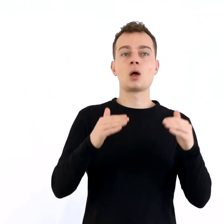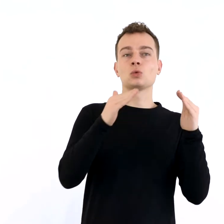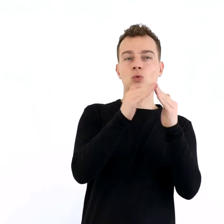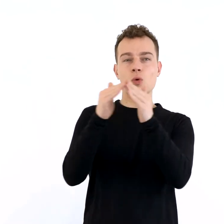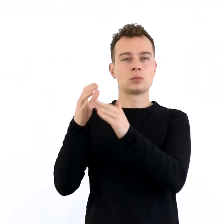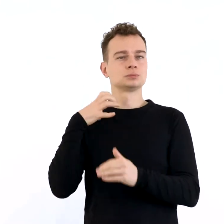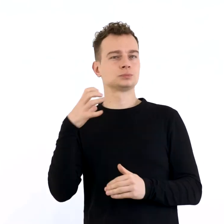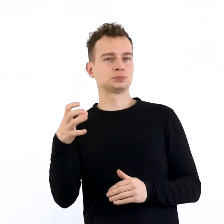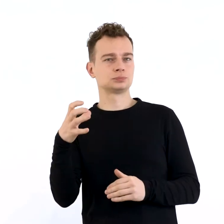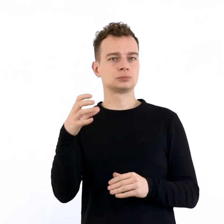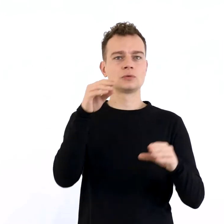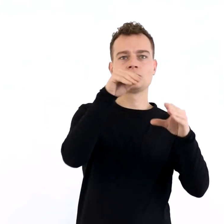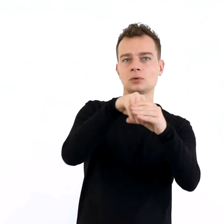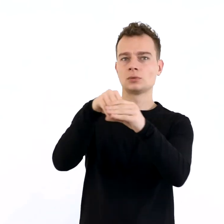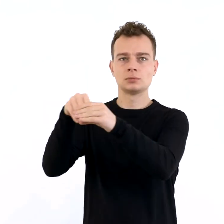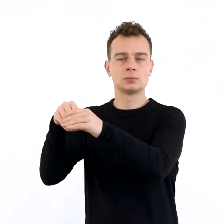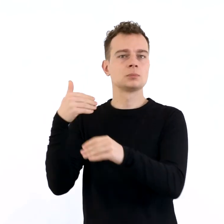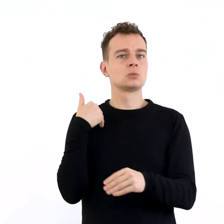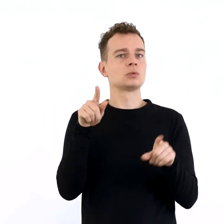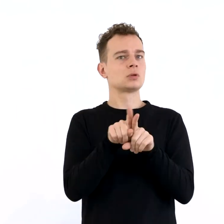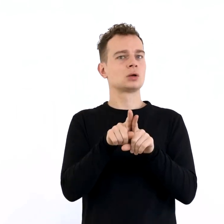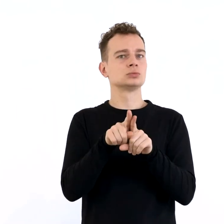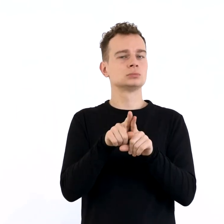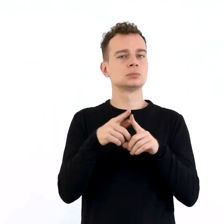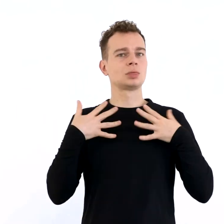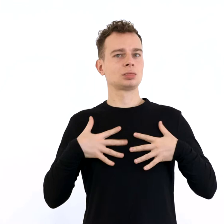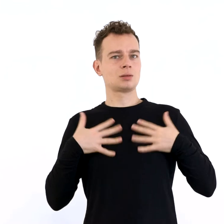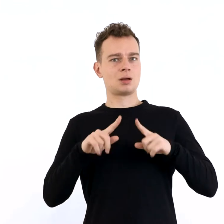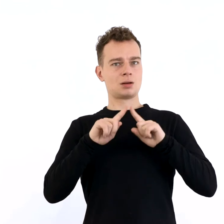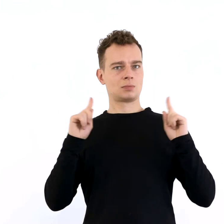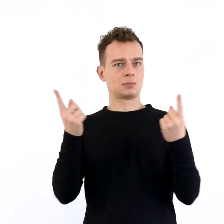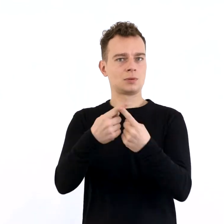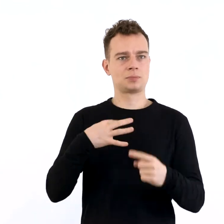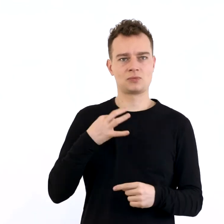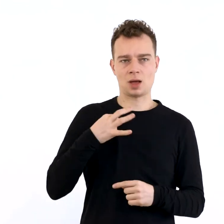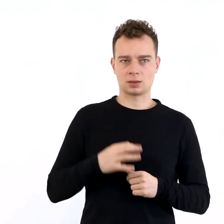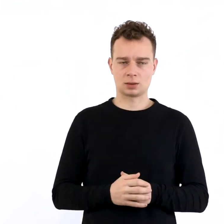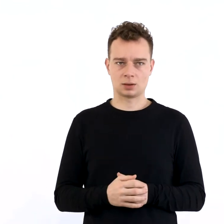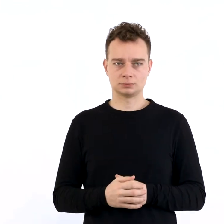W bogatszych domach znajdowały się także prywatne termy.